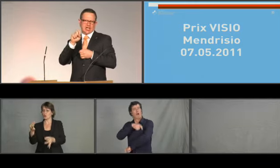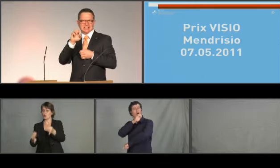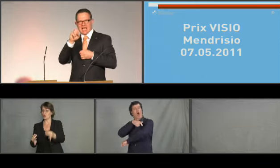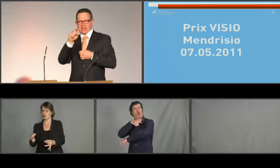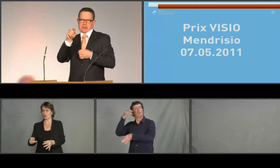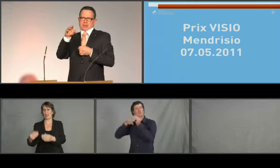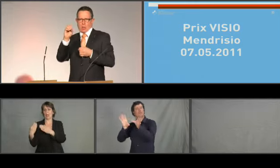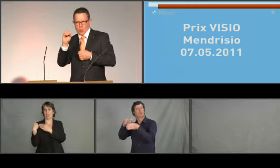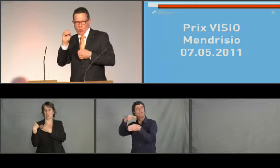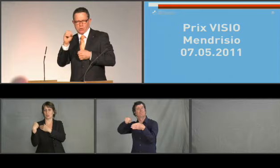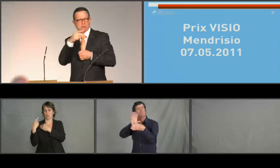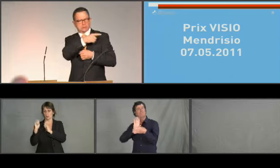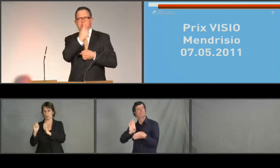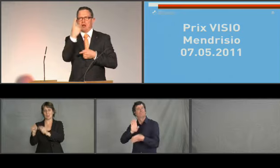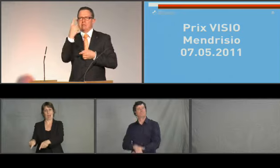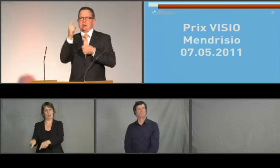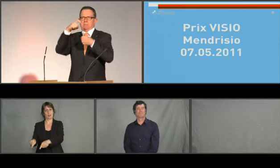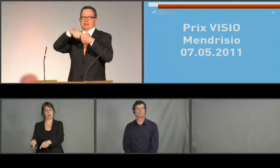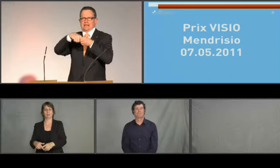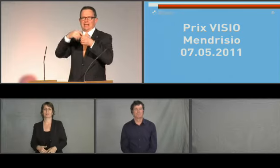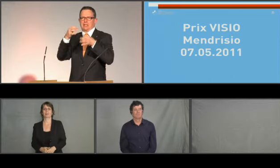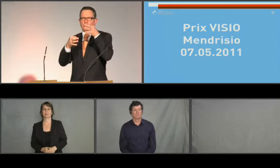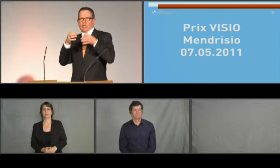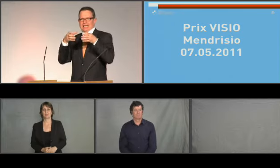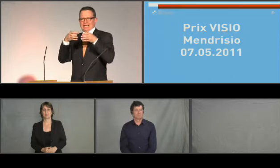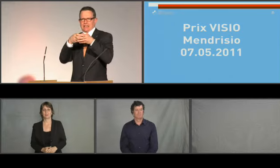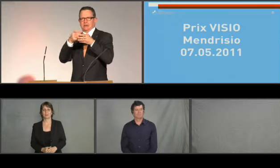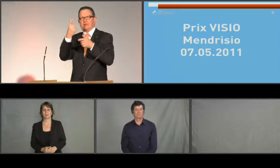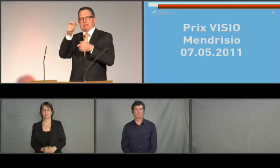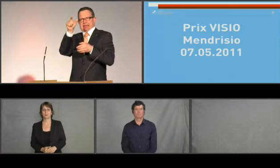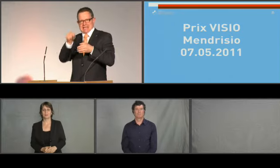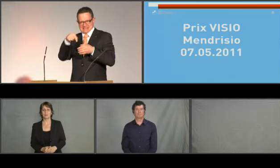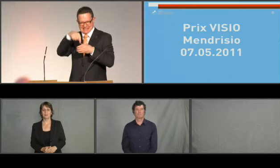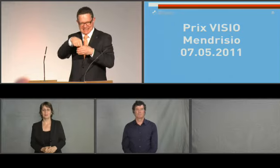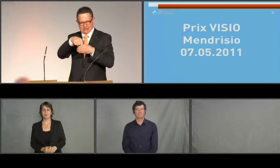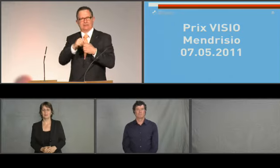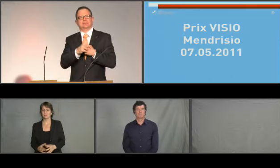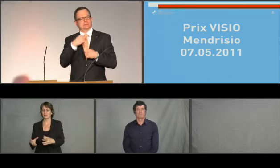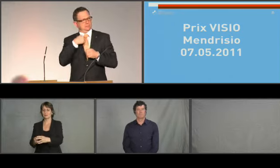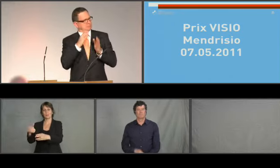Die besteht aus Carmen Frescato. Sie ist die Präsidentin dieser Jurykommission.